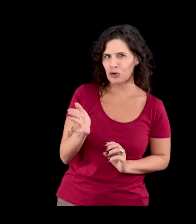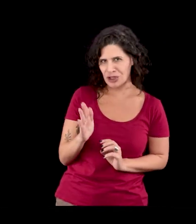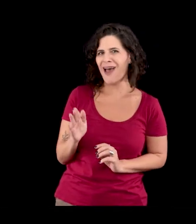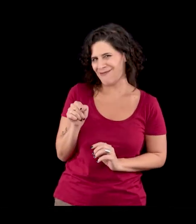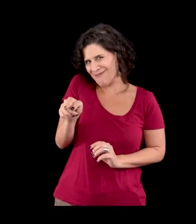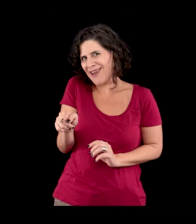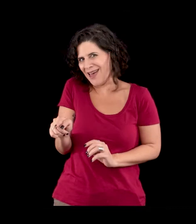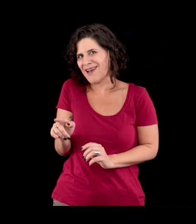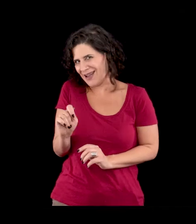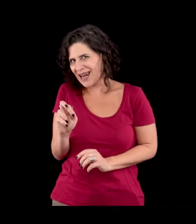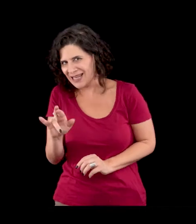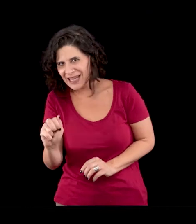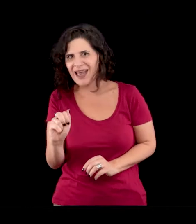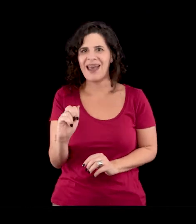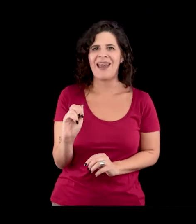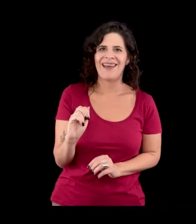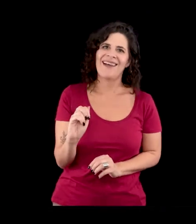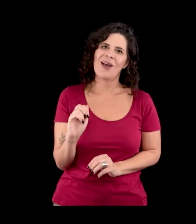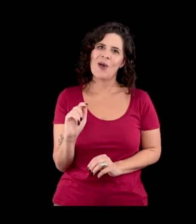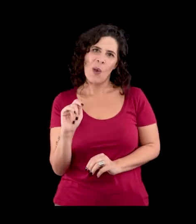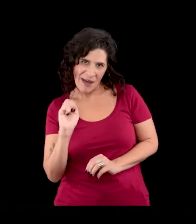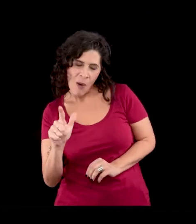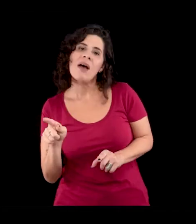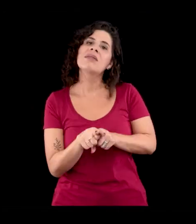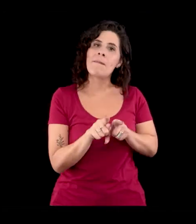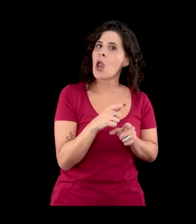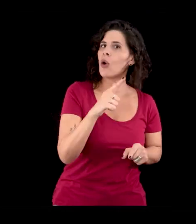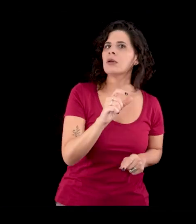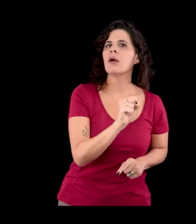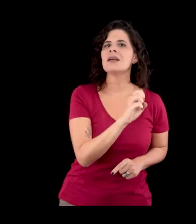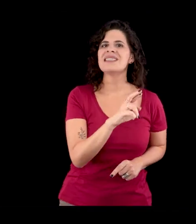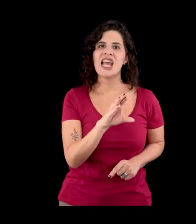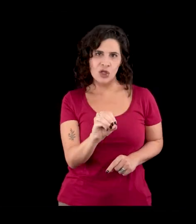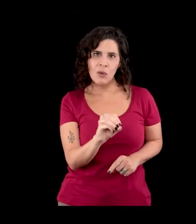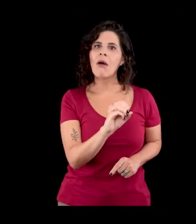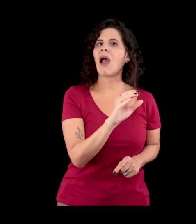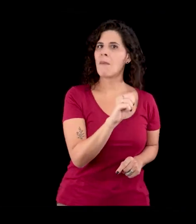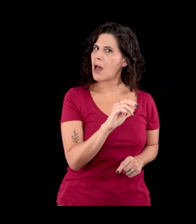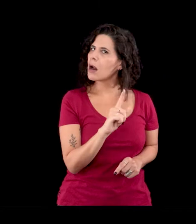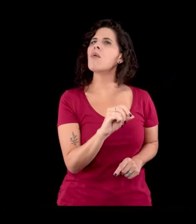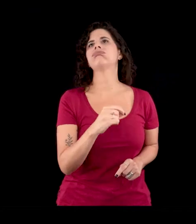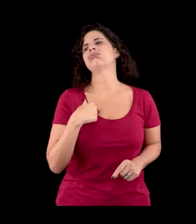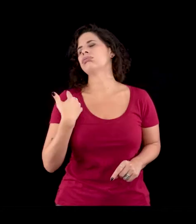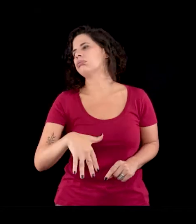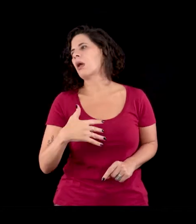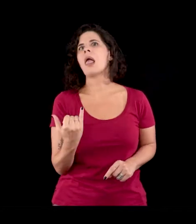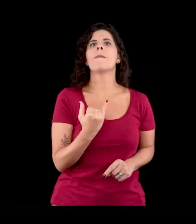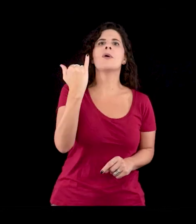que veio também, e o Sérgio Camargo. O Sérgio Camargo foi muito importante, era uma presença,